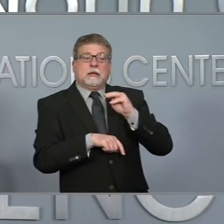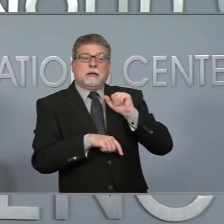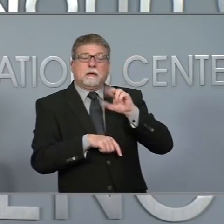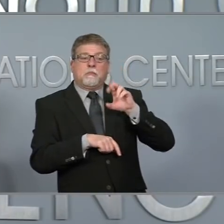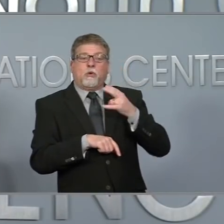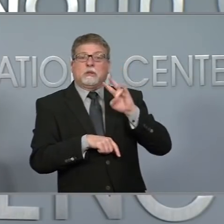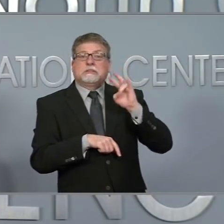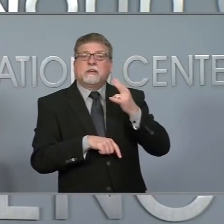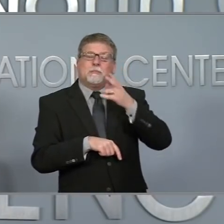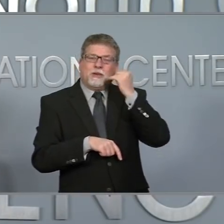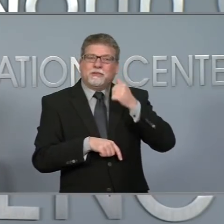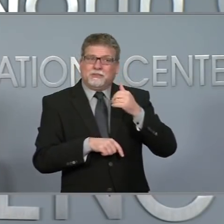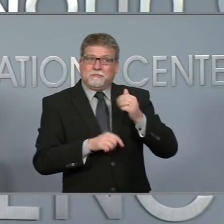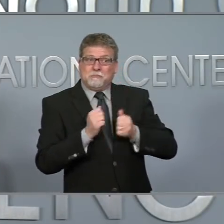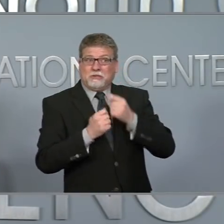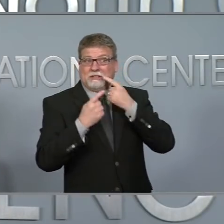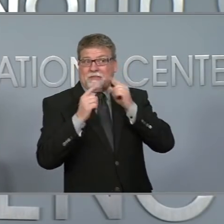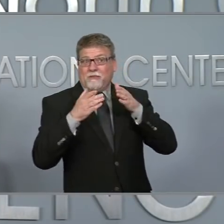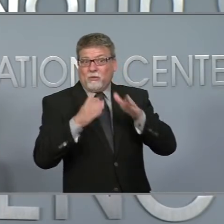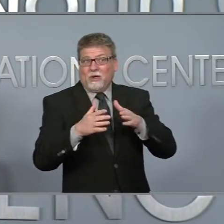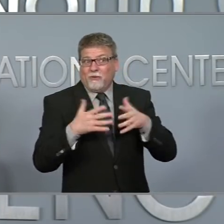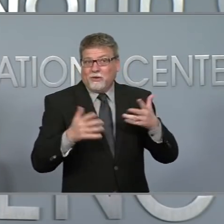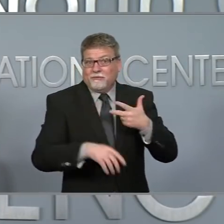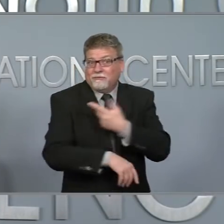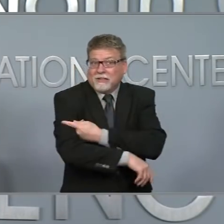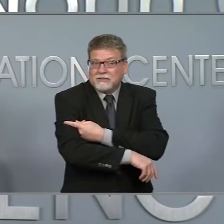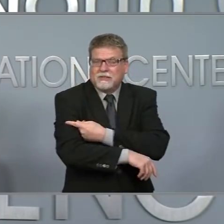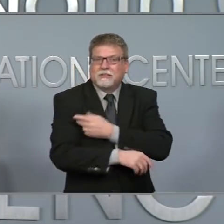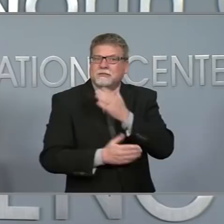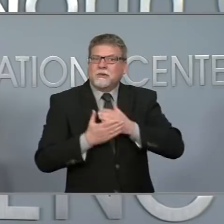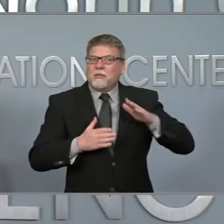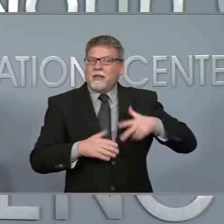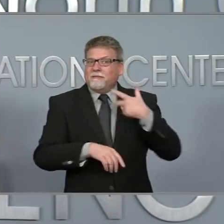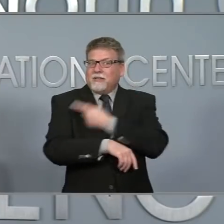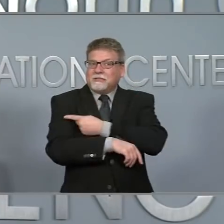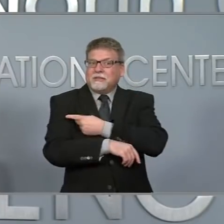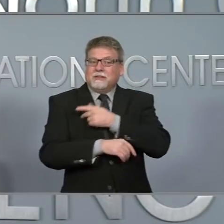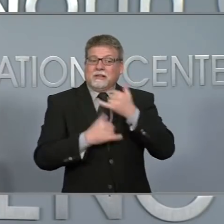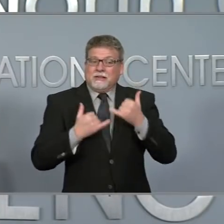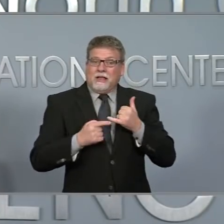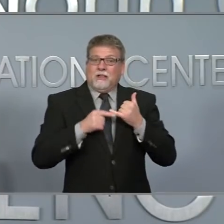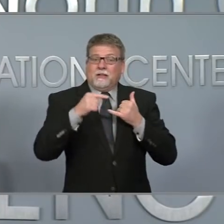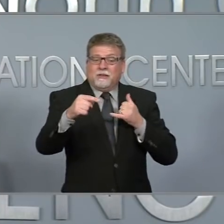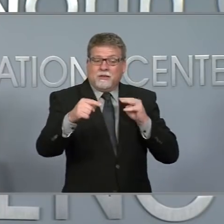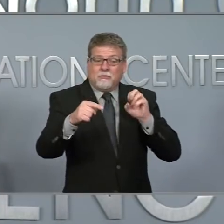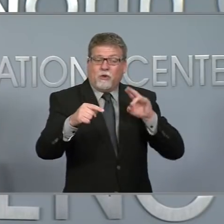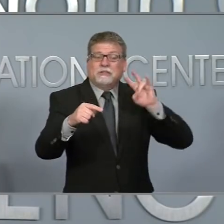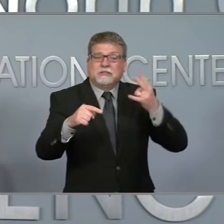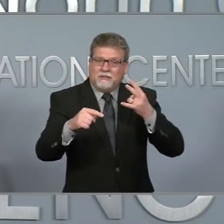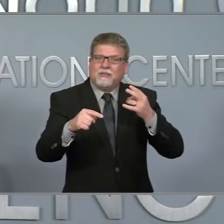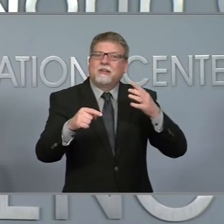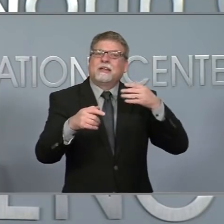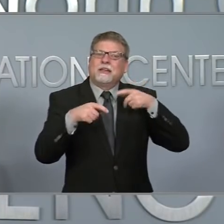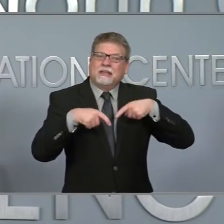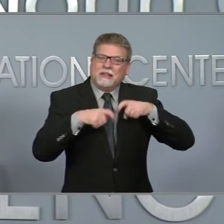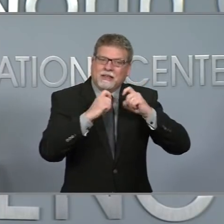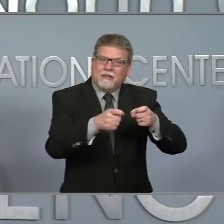De atención médica o de atención prolongada. Pero el siete de marzo habrá